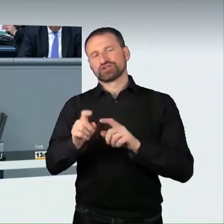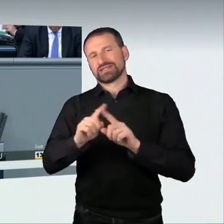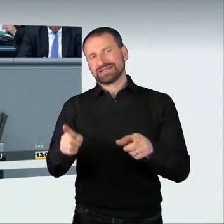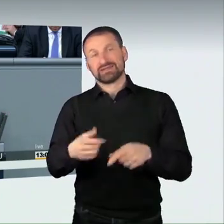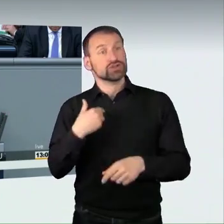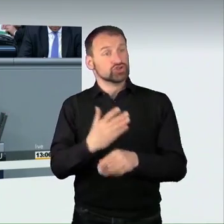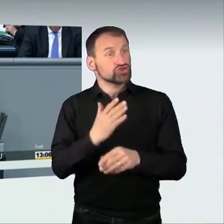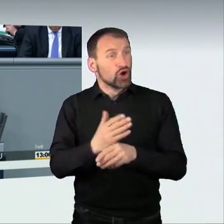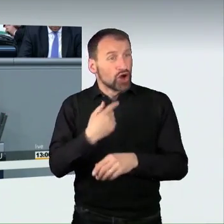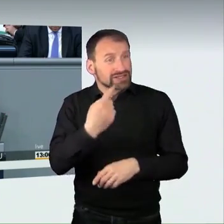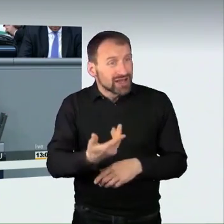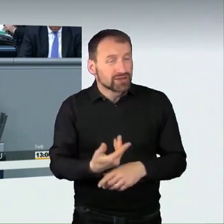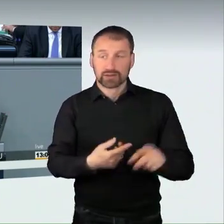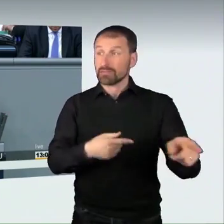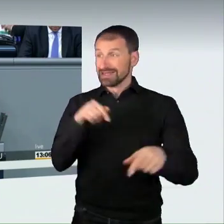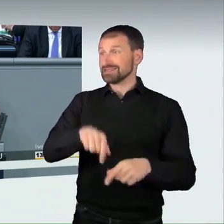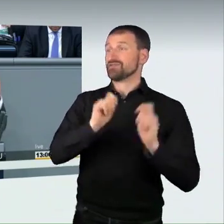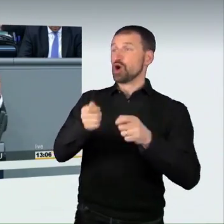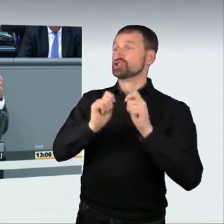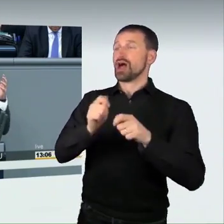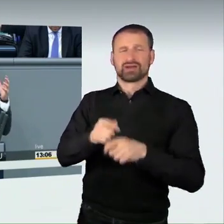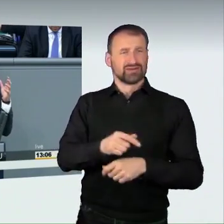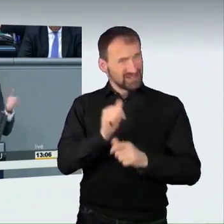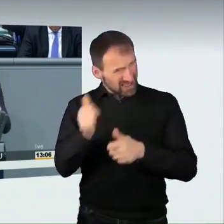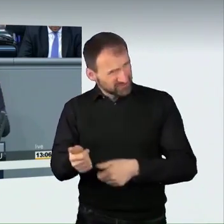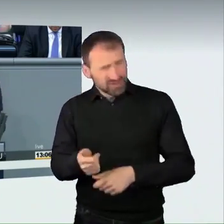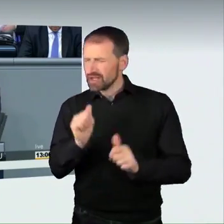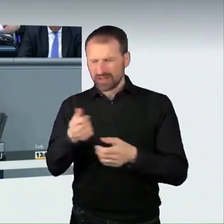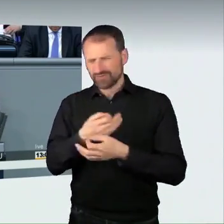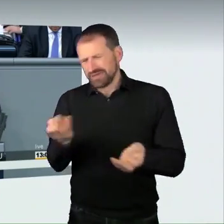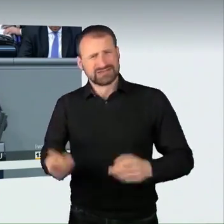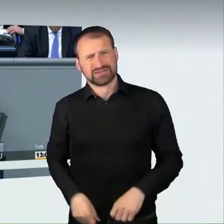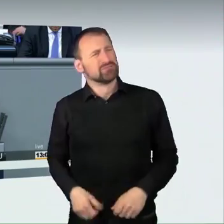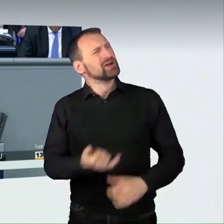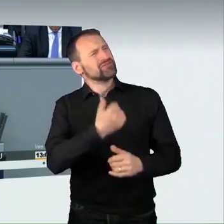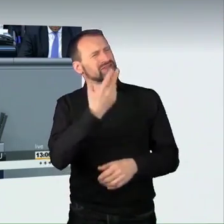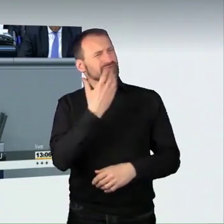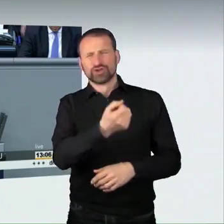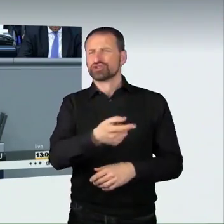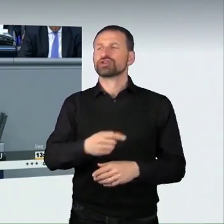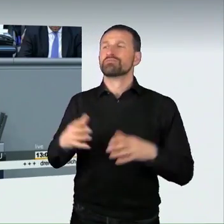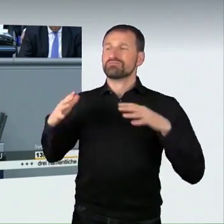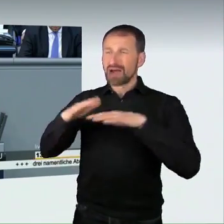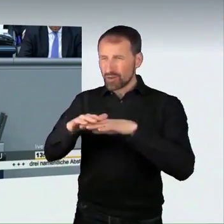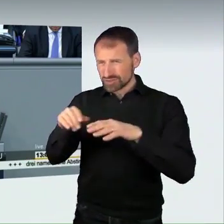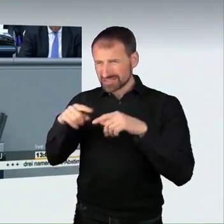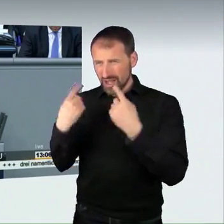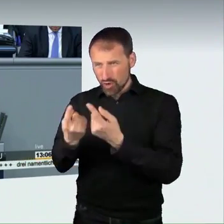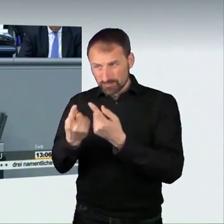Ich werfe einmal die entscheidende Frage auf: Wollen Sie eigentlich vom Ballungsraum auf der einen Seite bis hin zum Leerstandsgebiet